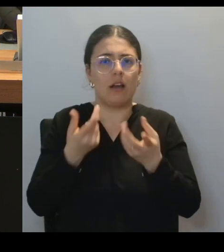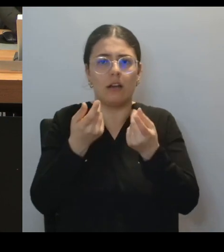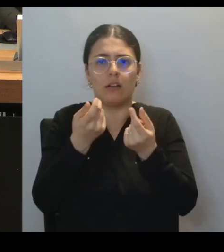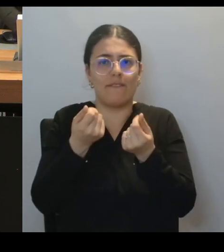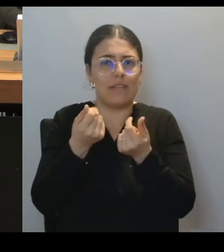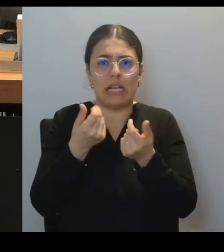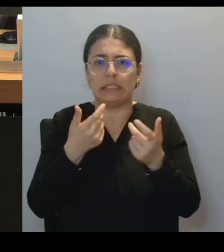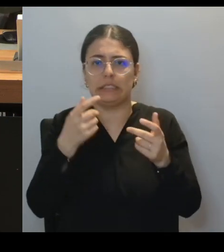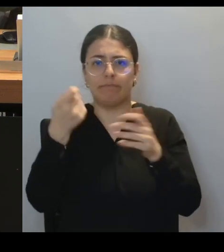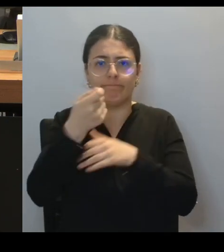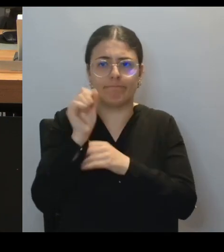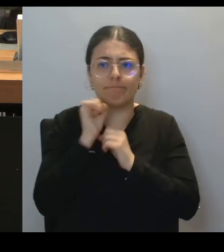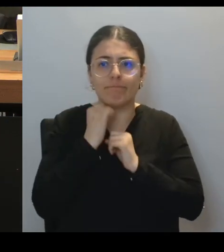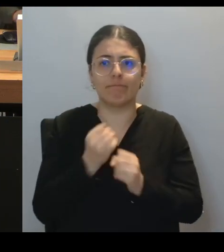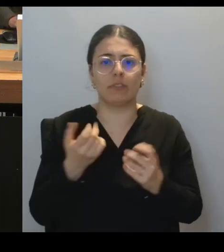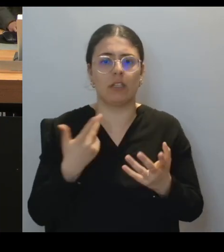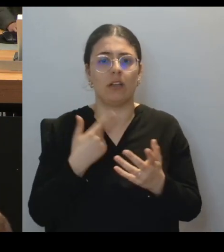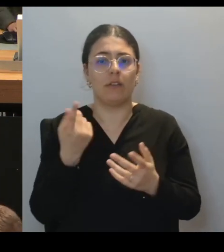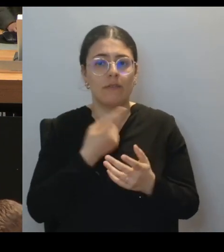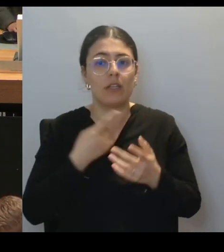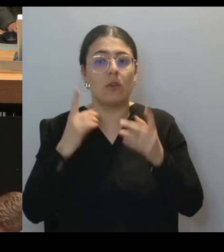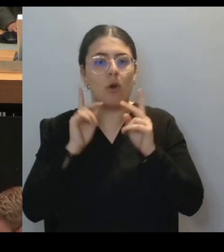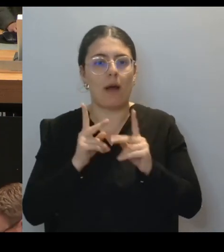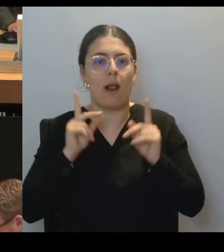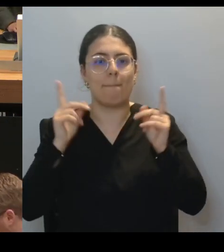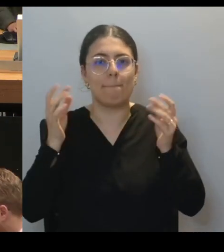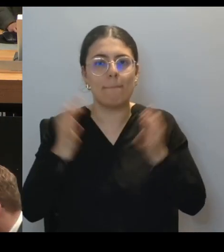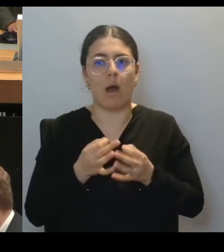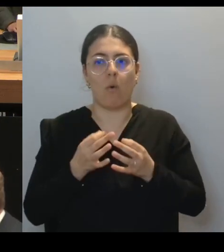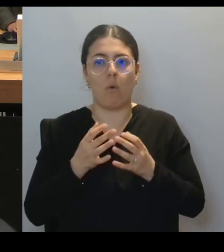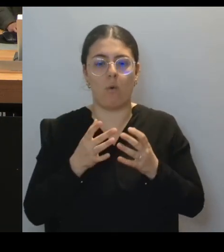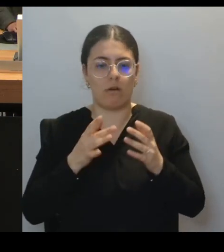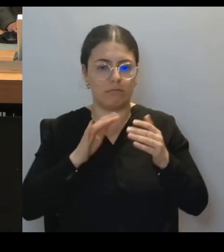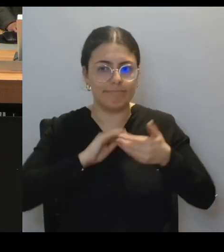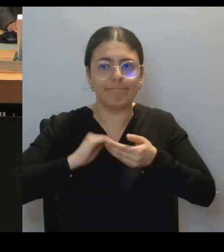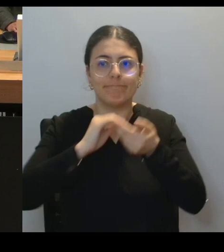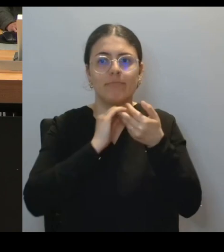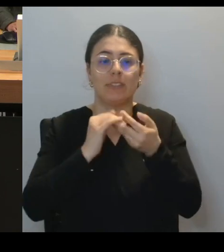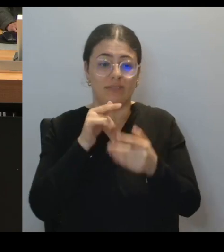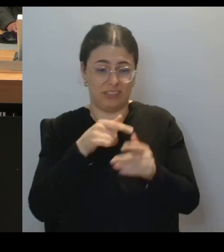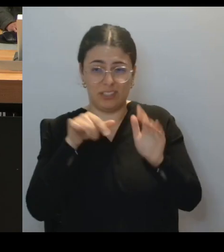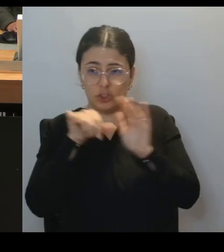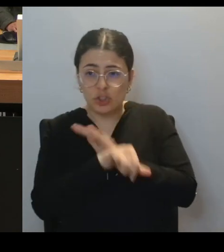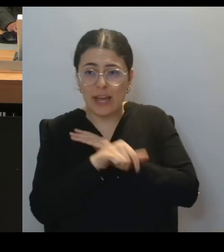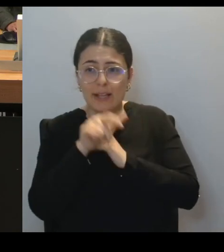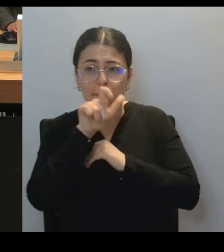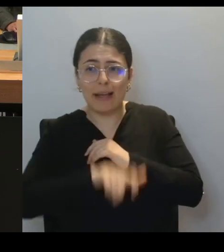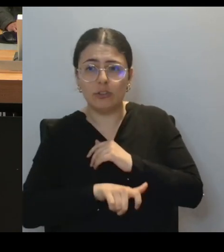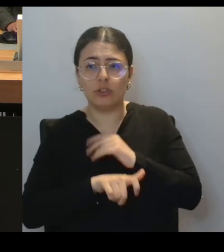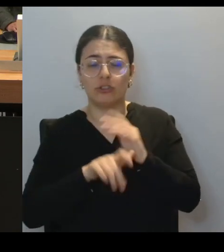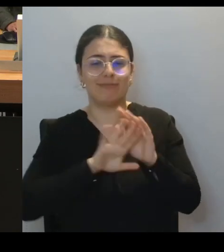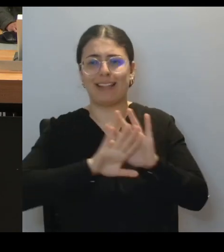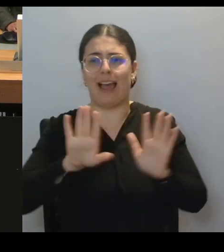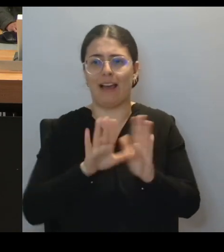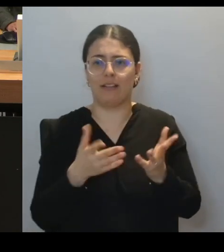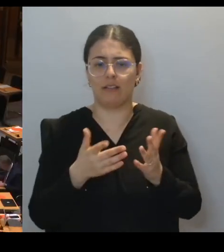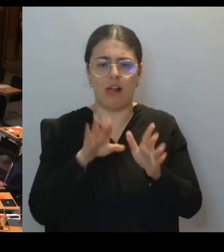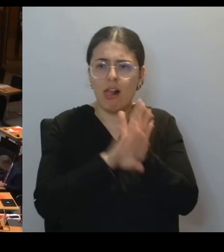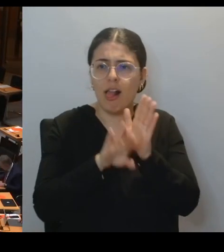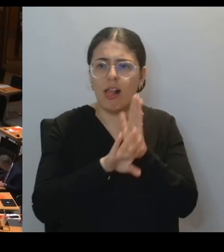braucht, ist kein schlechterer Mensch. Er ist nicht pauschal faul, nicht dumm oder selbstverschuldet